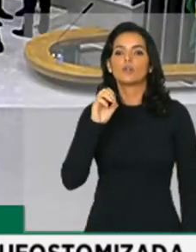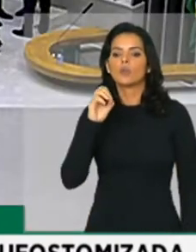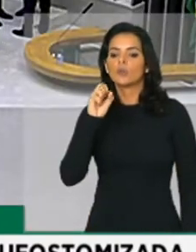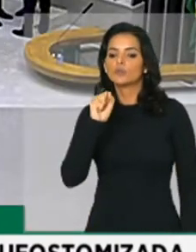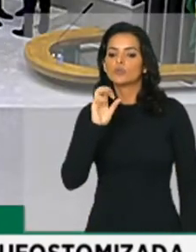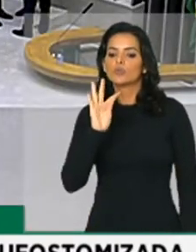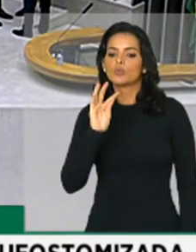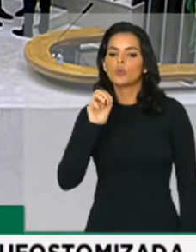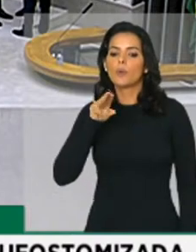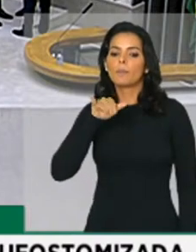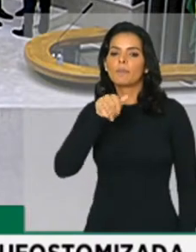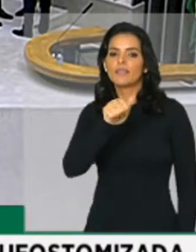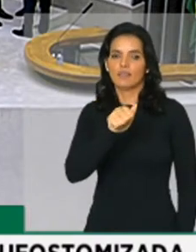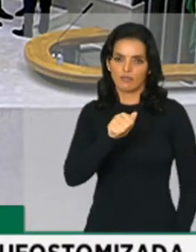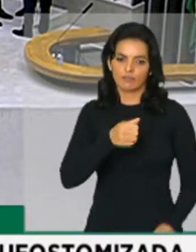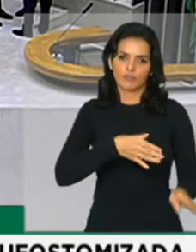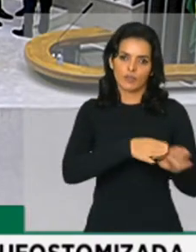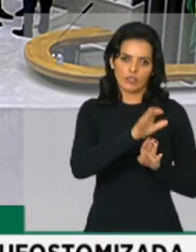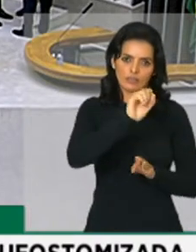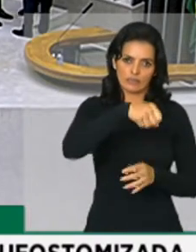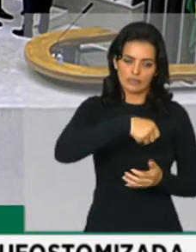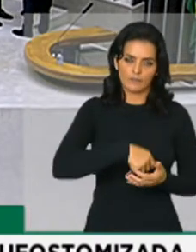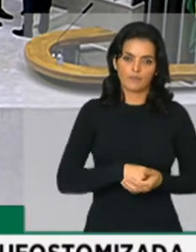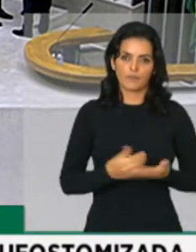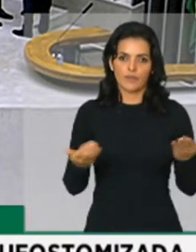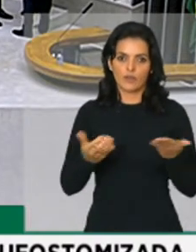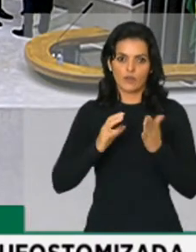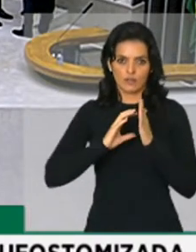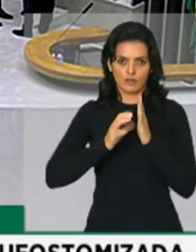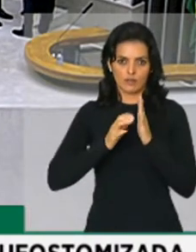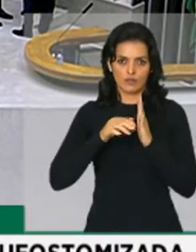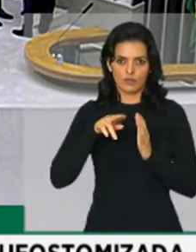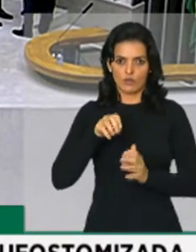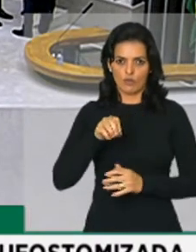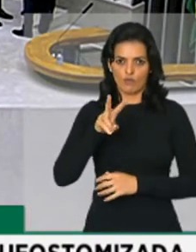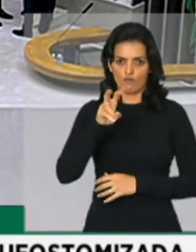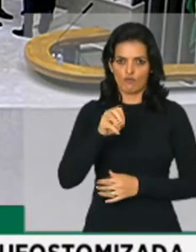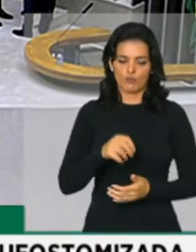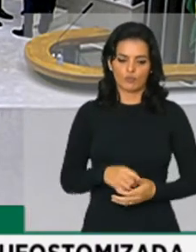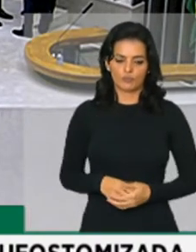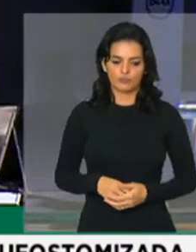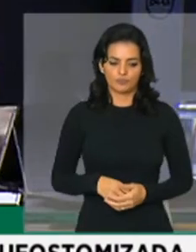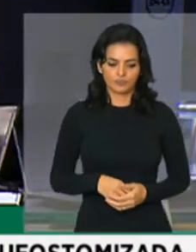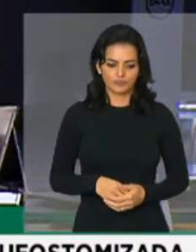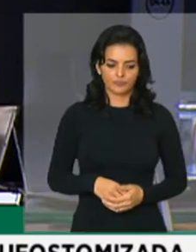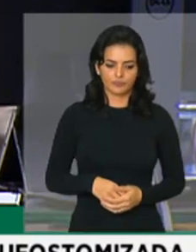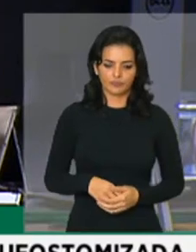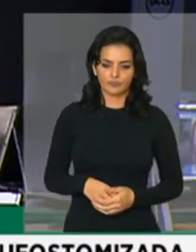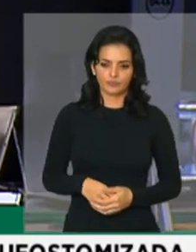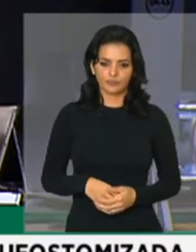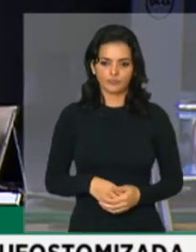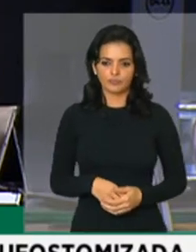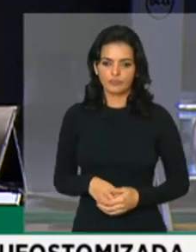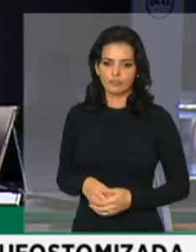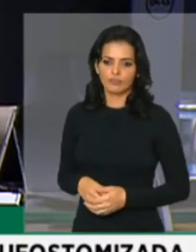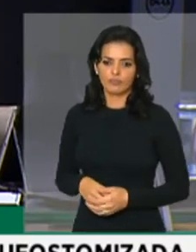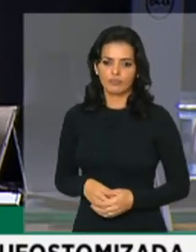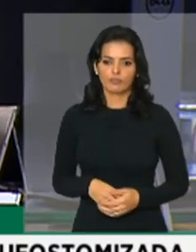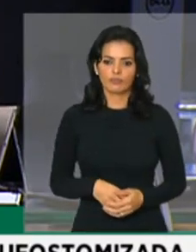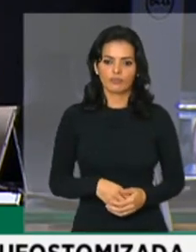FAMÍLIAS E CRIANÇAS COM A CONSCIENTIZAÇÃO. POR ISSO ENCERRAMENTO DA DISCUSSÃO SE FAZ NECESSÁRIO PRA APROVARMOS RAPIDAMENTE. VOTO SIM.